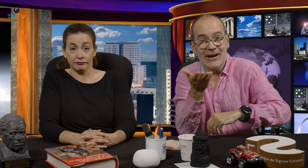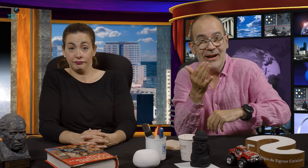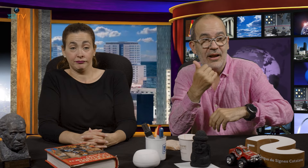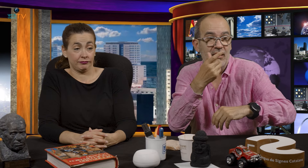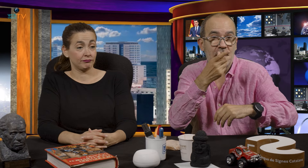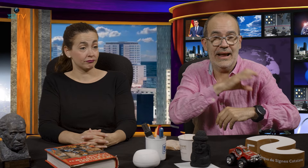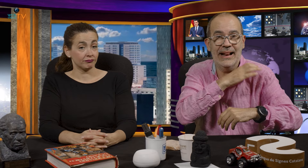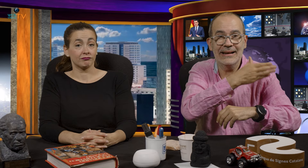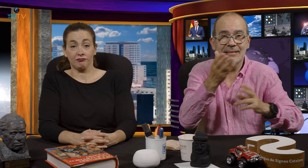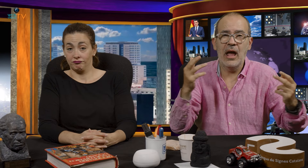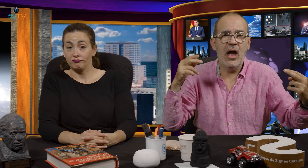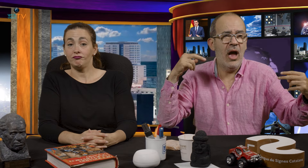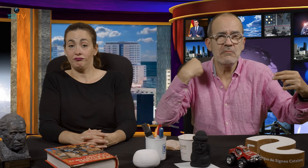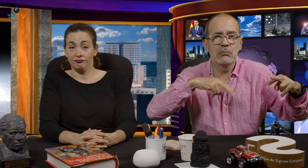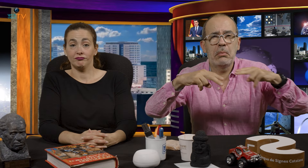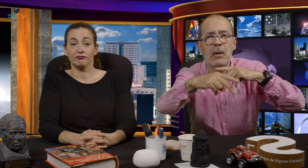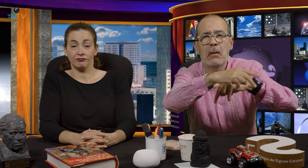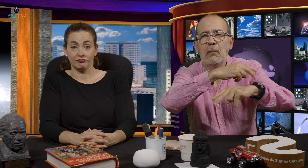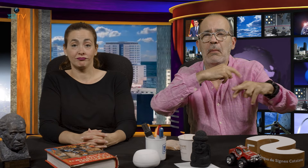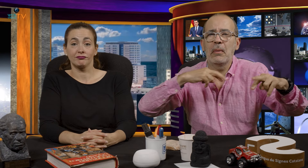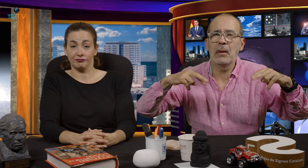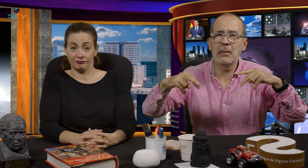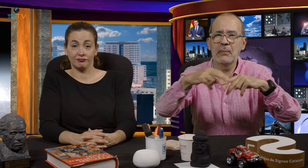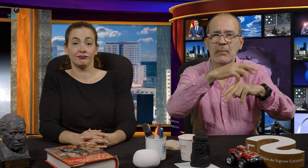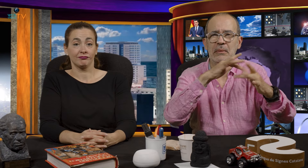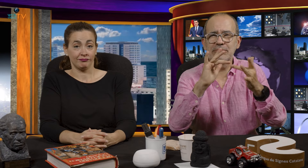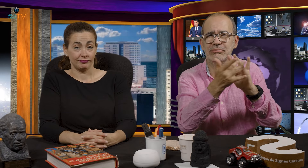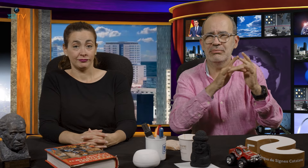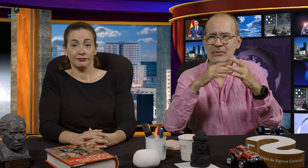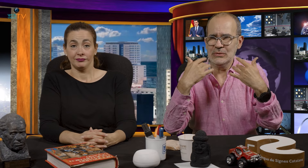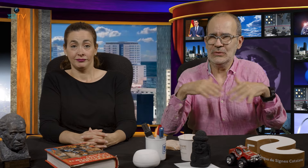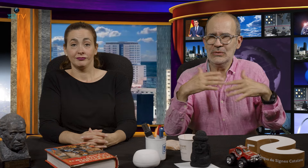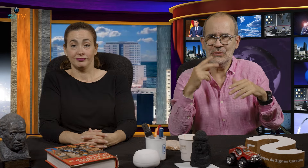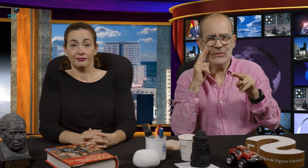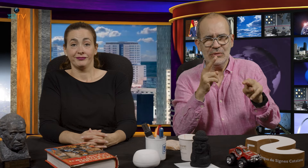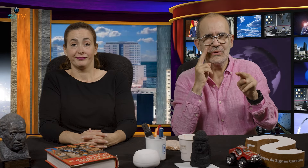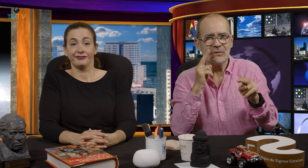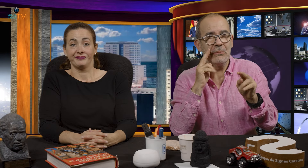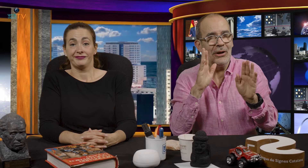los camareros y clientes interactuar entre ellos.